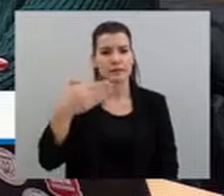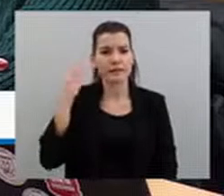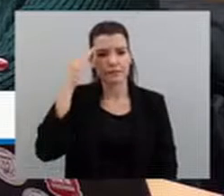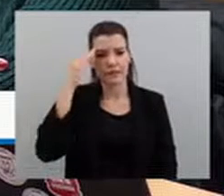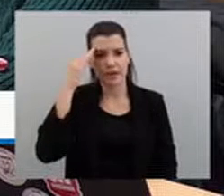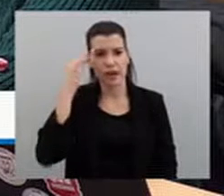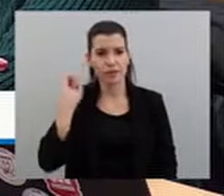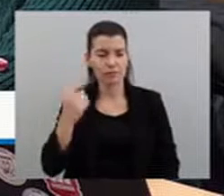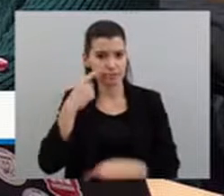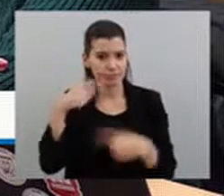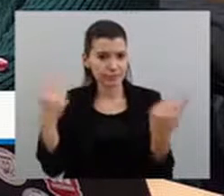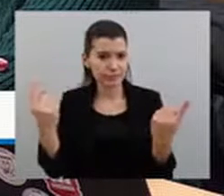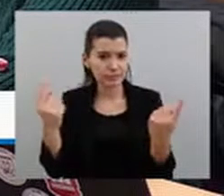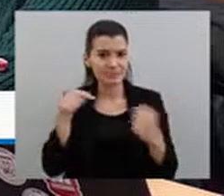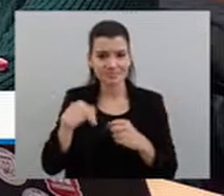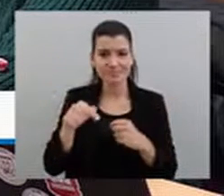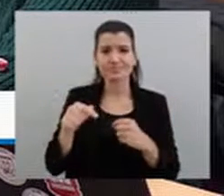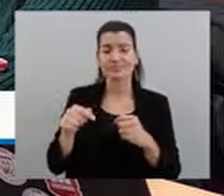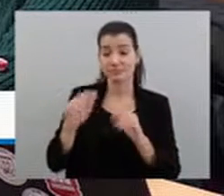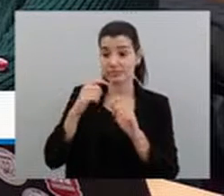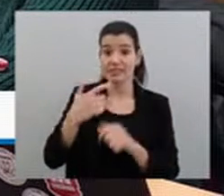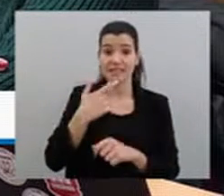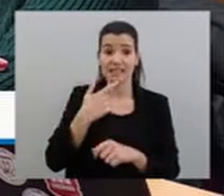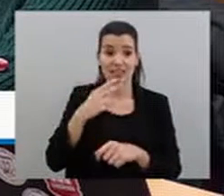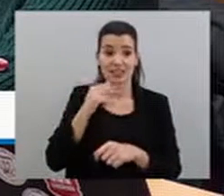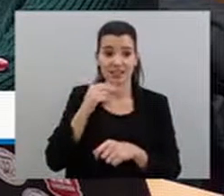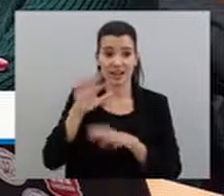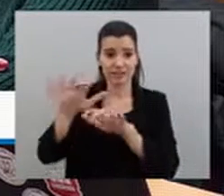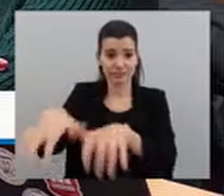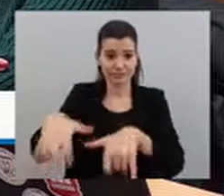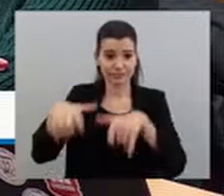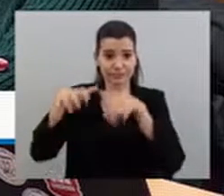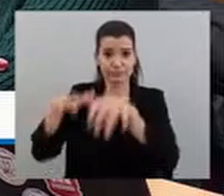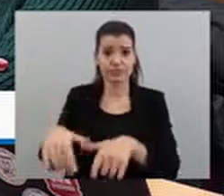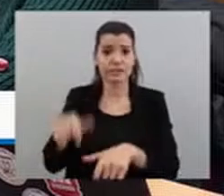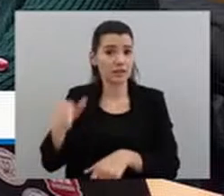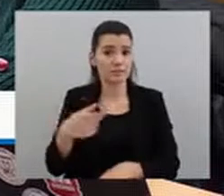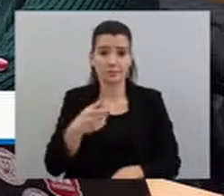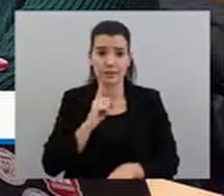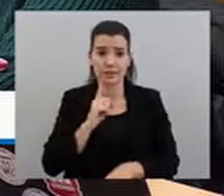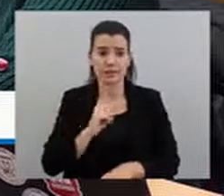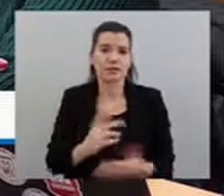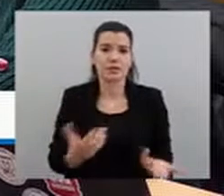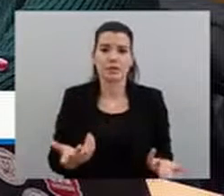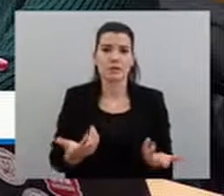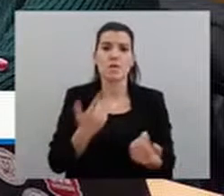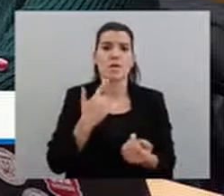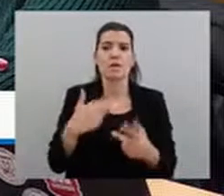a construção do aterro sido uma decisão ilegal do Executivo, não deveria sair do